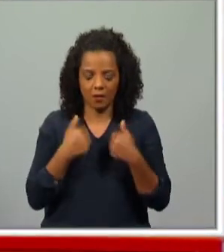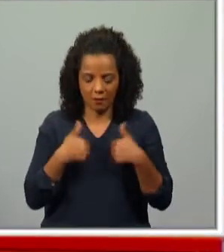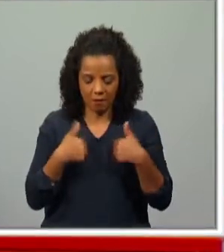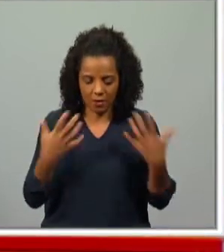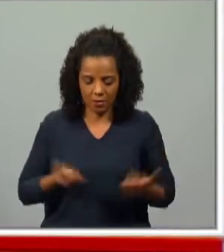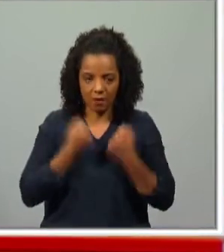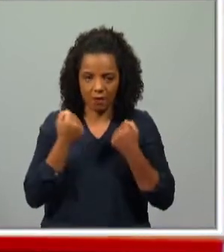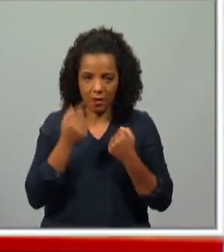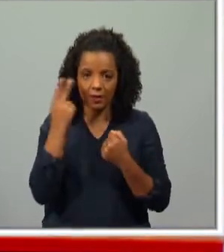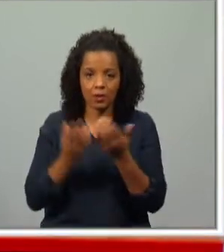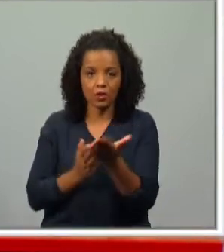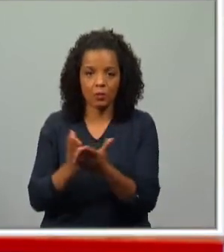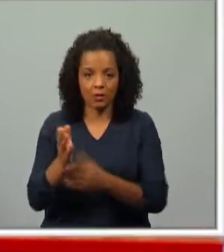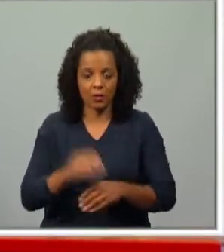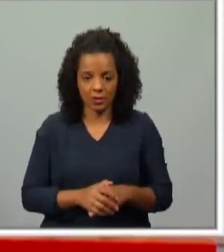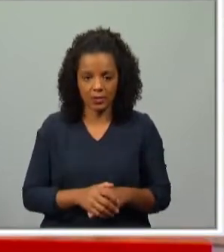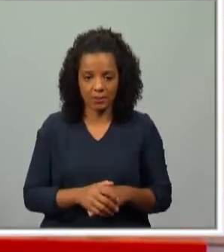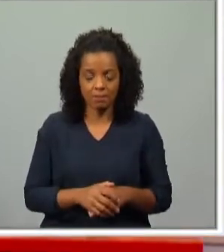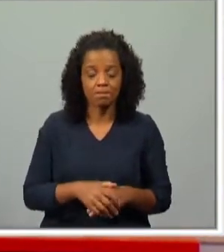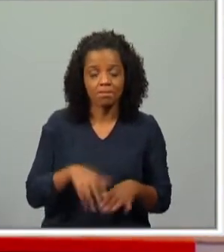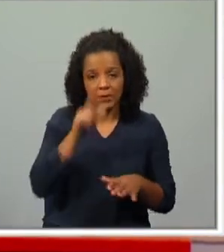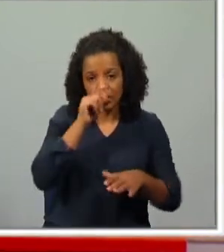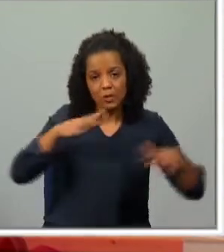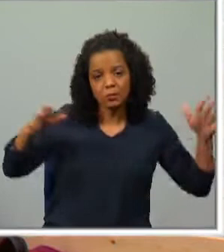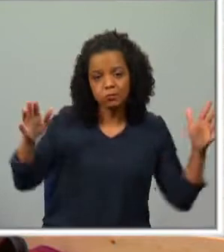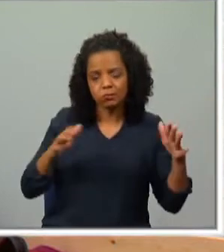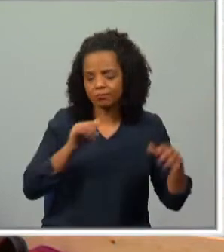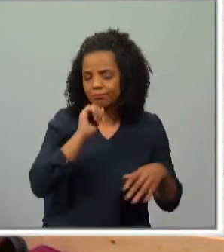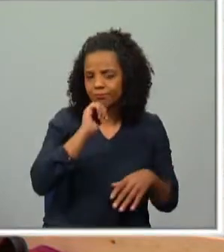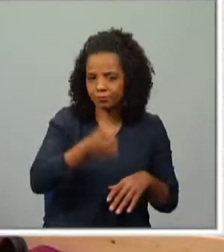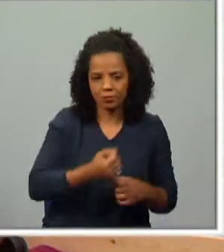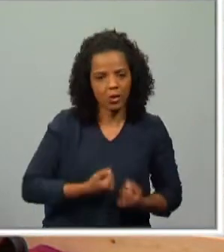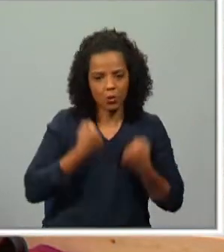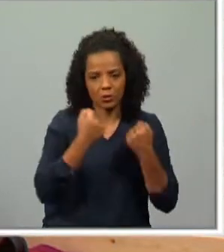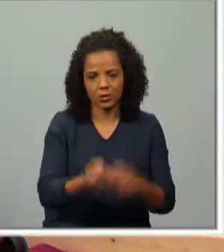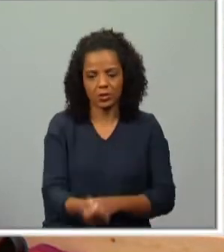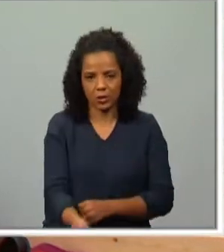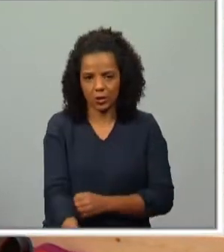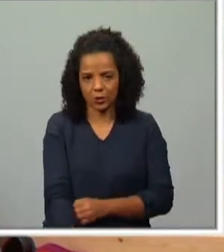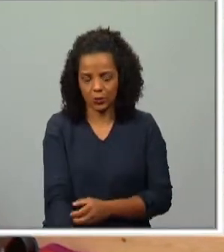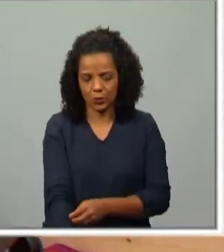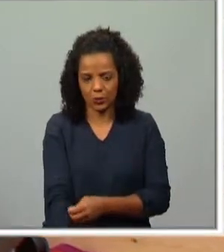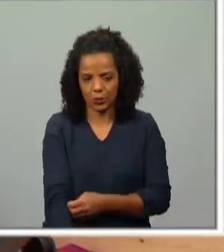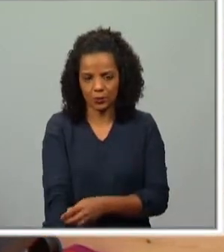sobrevivência quem dá infelizmente não conseguiu então para te dar aqui uma 不幸的是沒有給的生存得到它然後在這裡給你一個